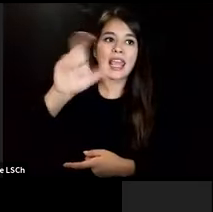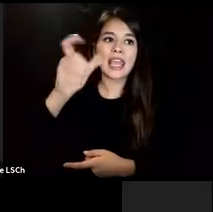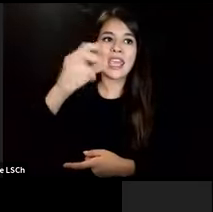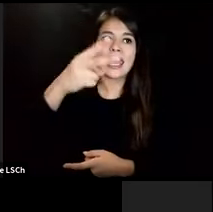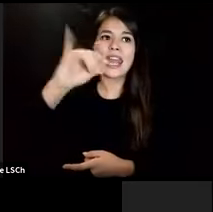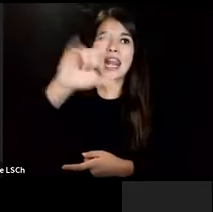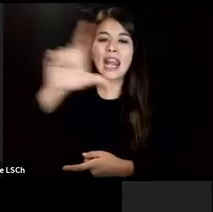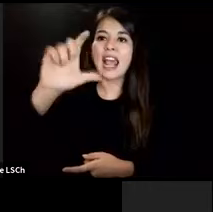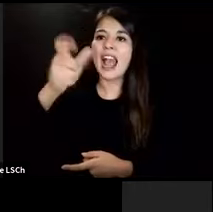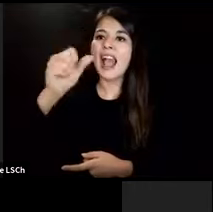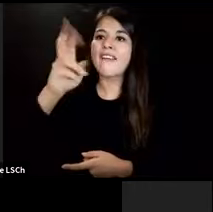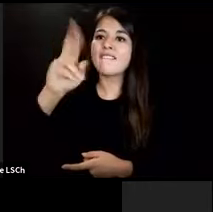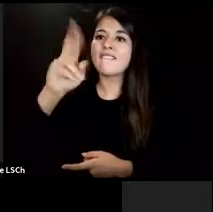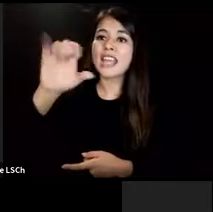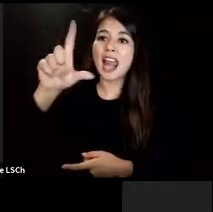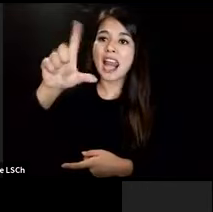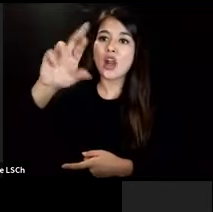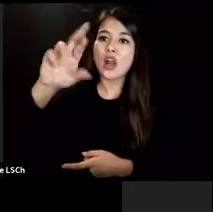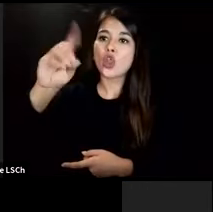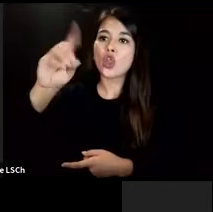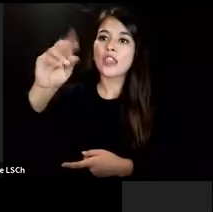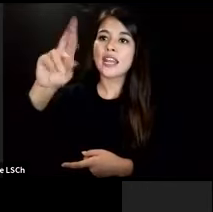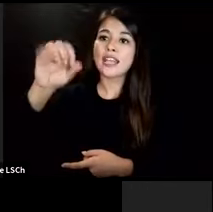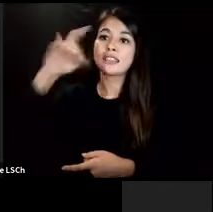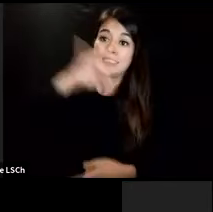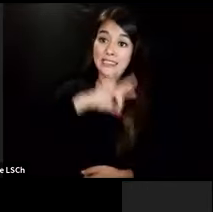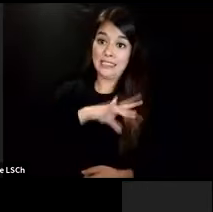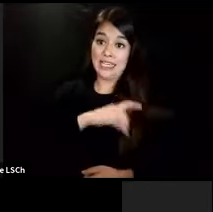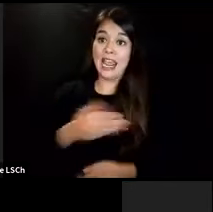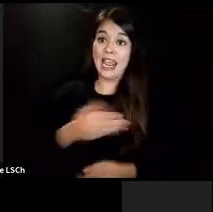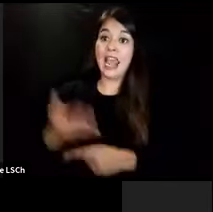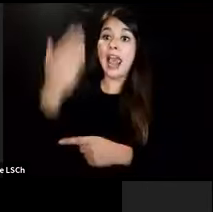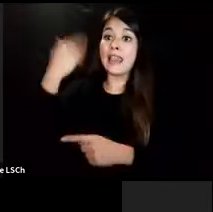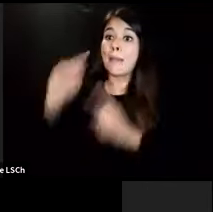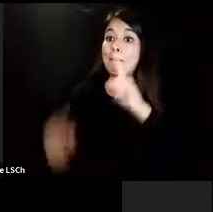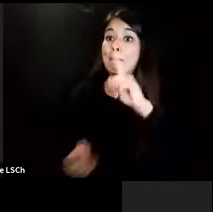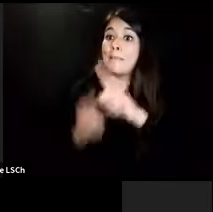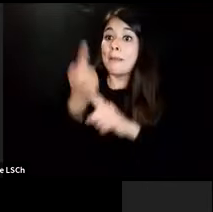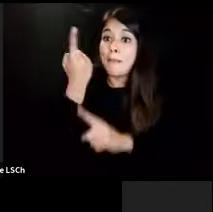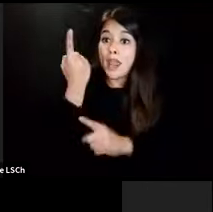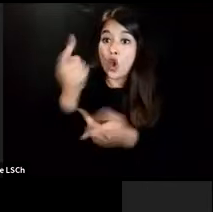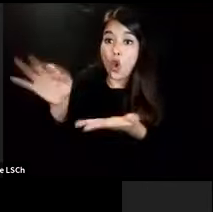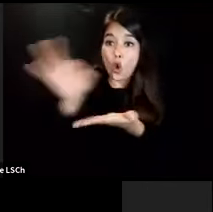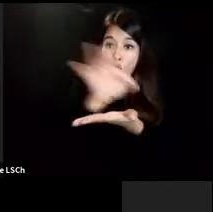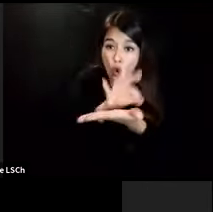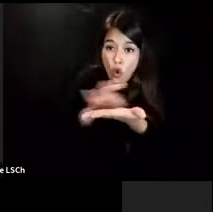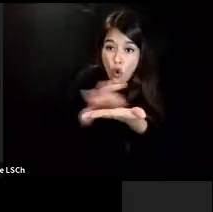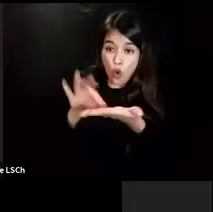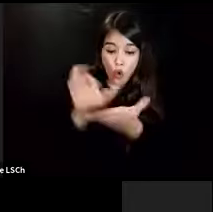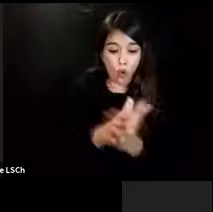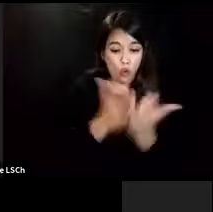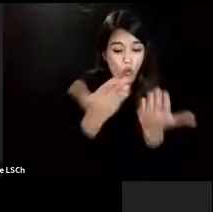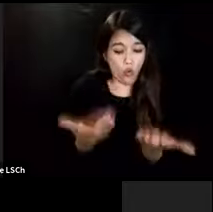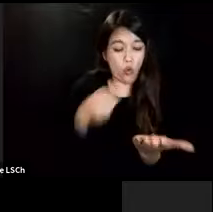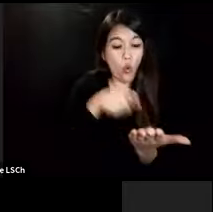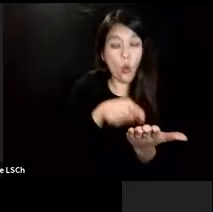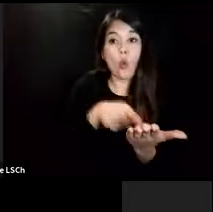series Netflix fue una novela gráfica, en la que también una gran producción con un montón de distintas voces, y es